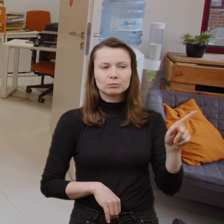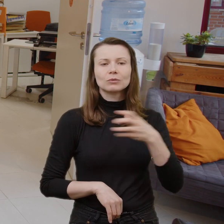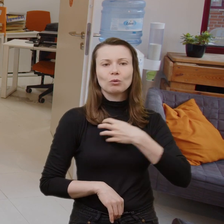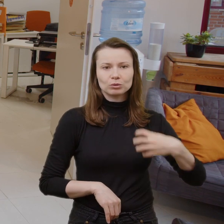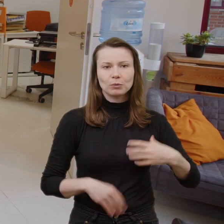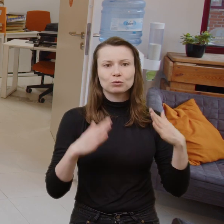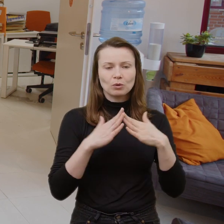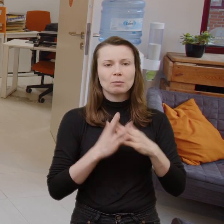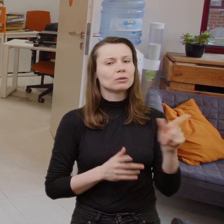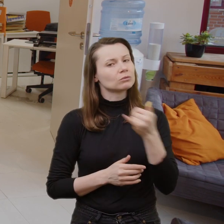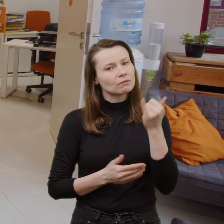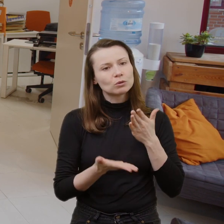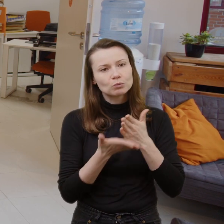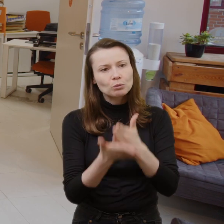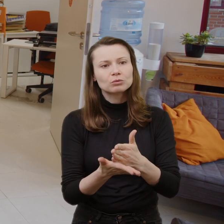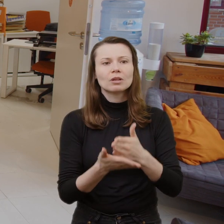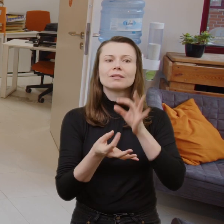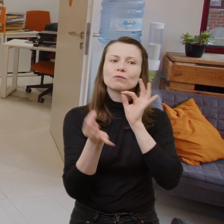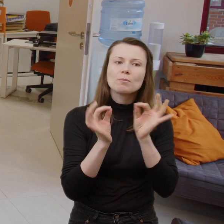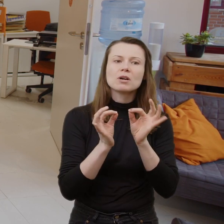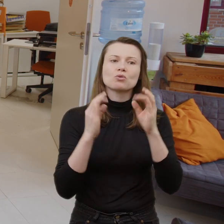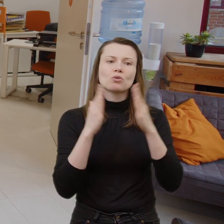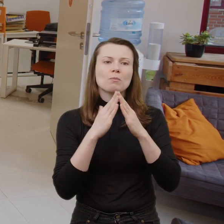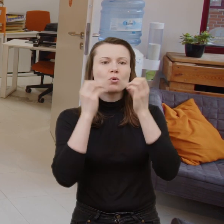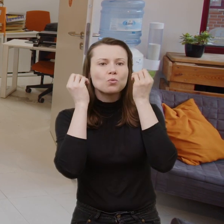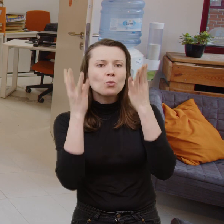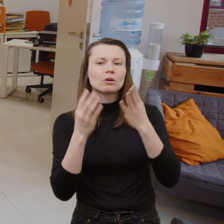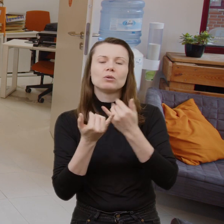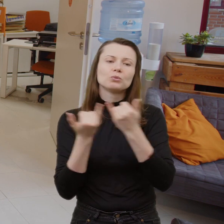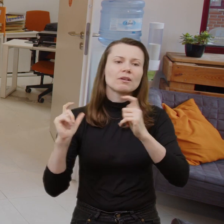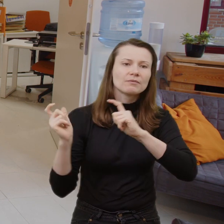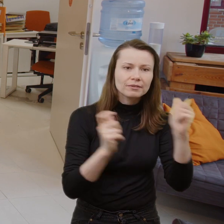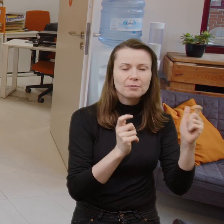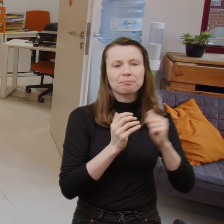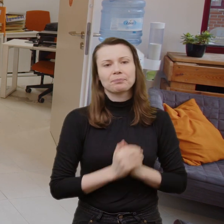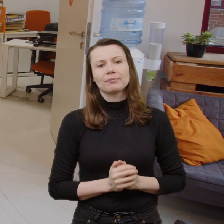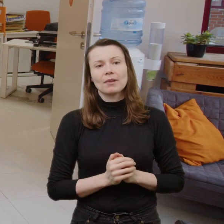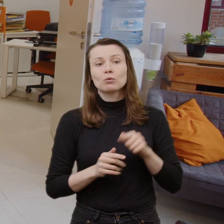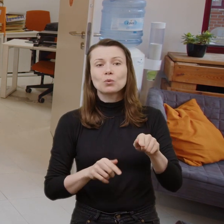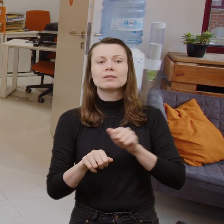Zawsze służy on pomocą, asystą i informacjami o wydarzeniach, które się u nas odbywają.